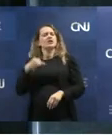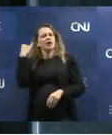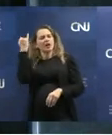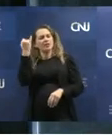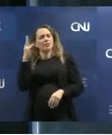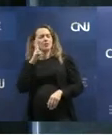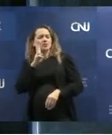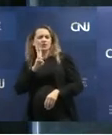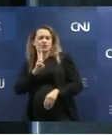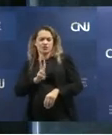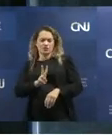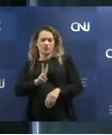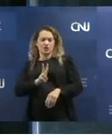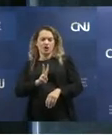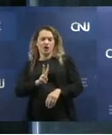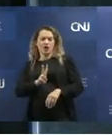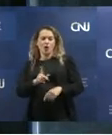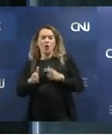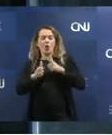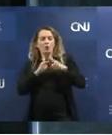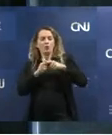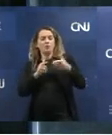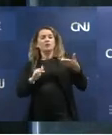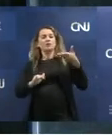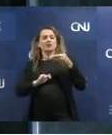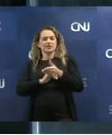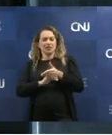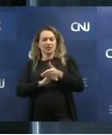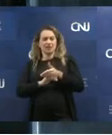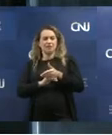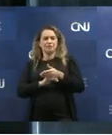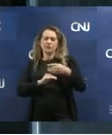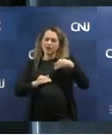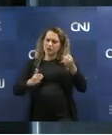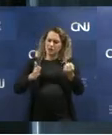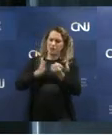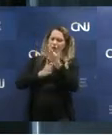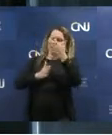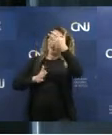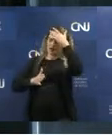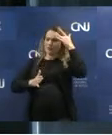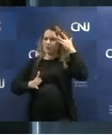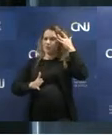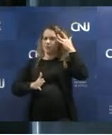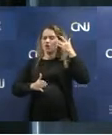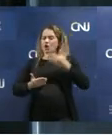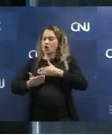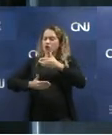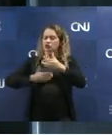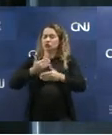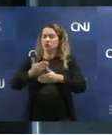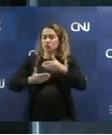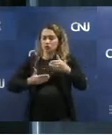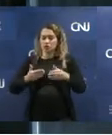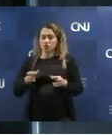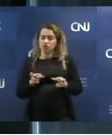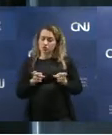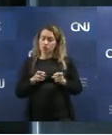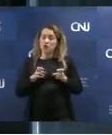a situação da neoplasia que impacta pessoas, seja durante o tratamento, seja pós, temos que ter muita sensibilidade à questão